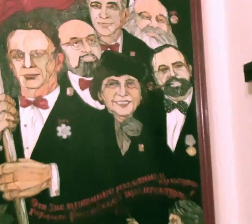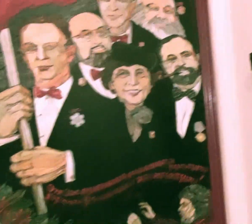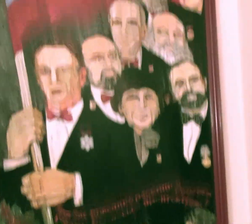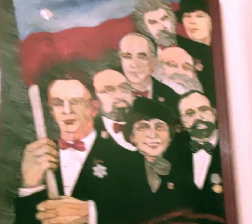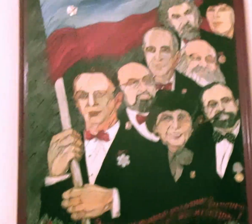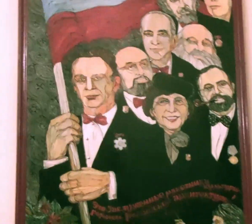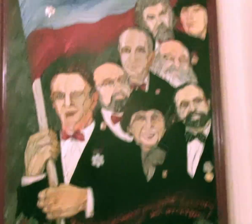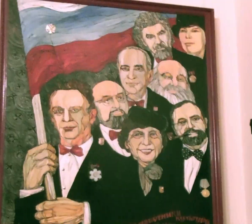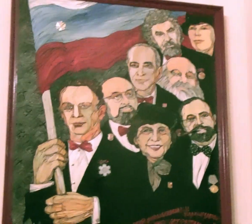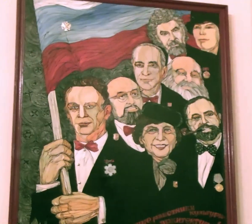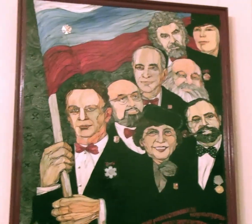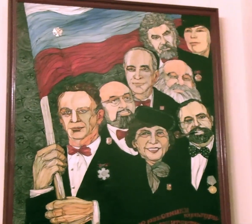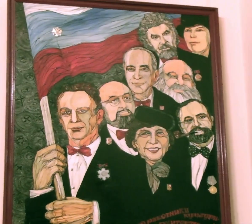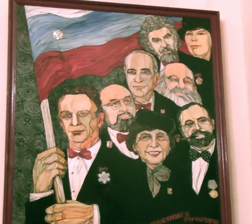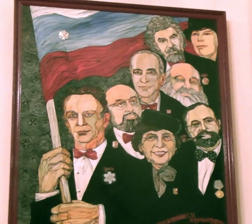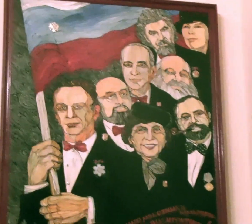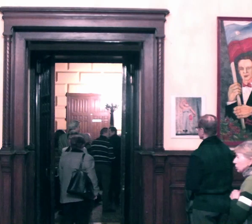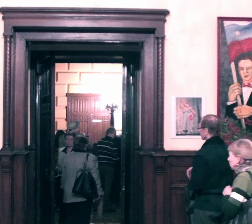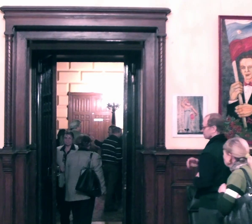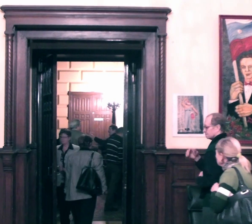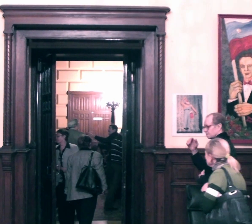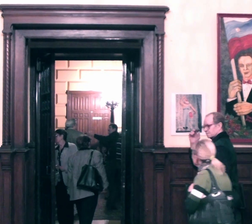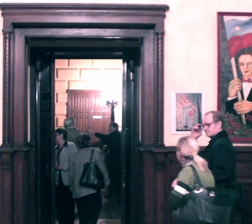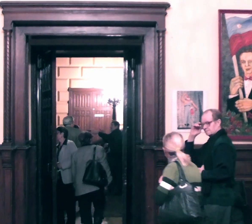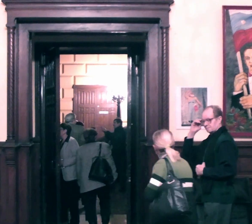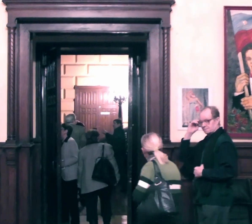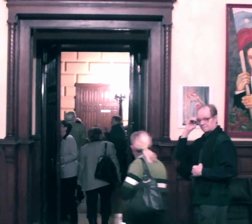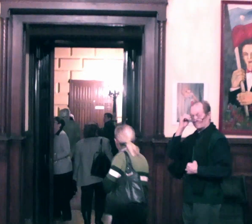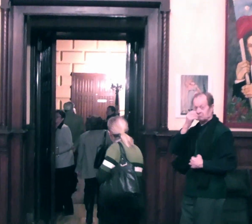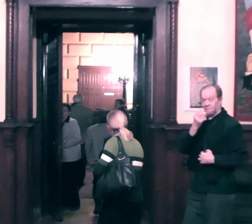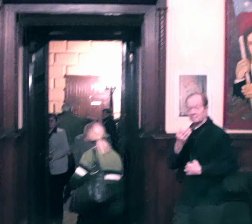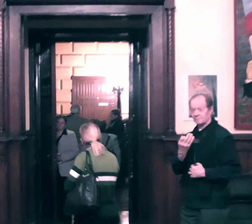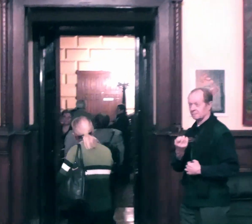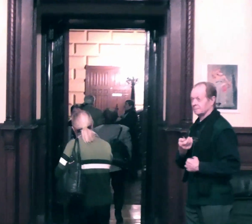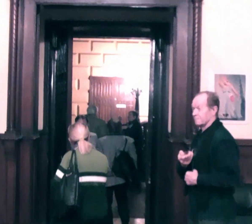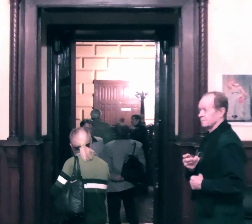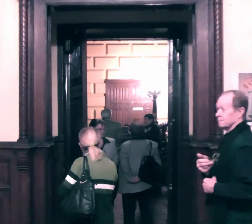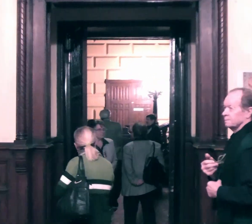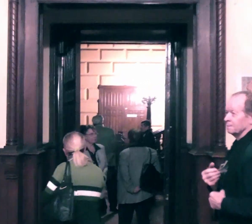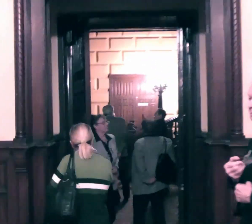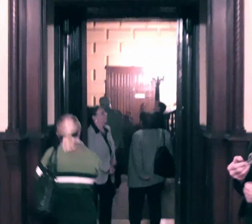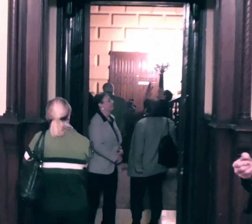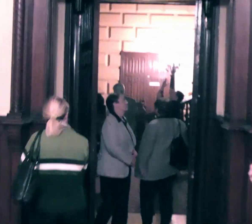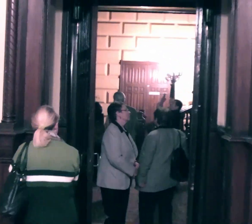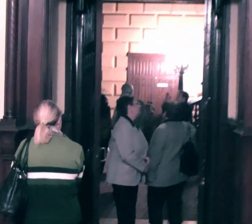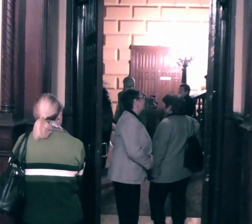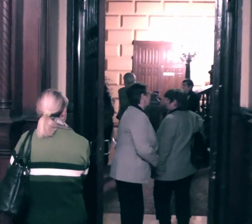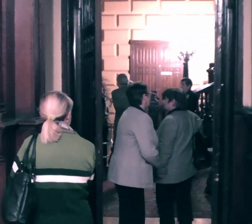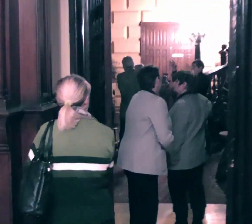Николай Чаушьян с супругой, Виктор Паленный, Анатолий Микляев и другие